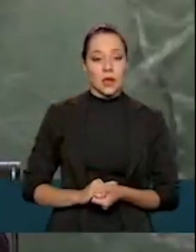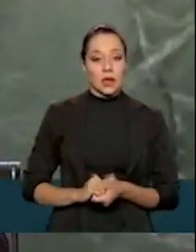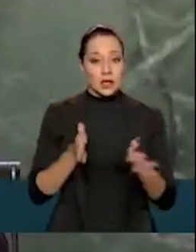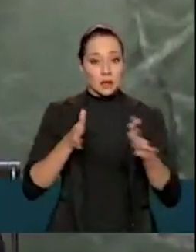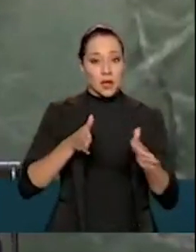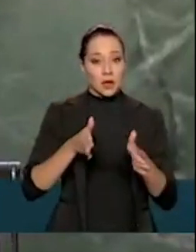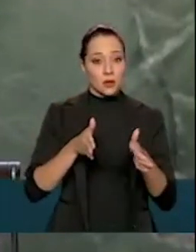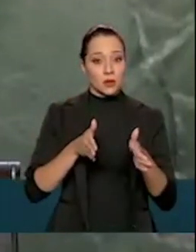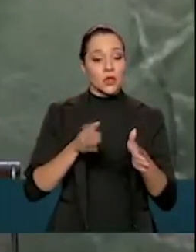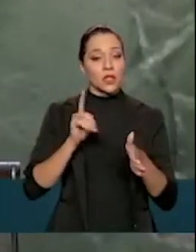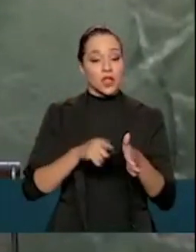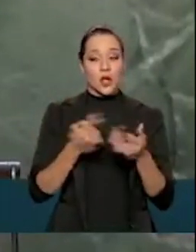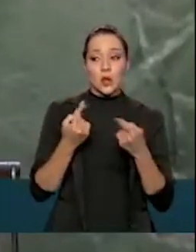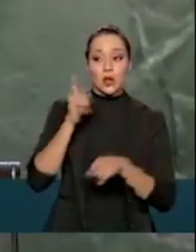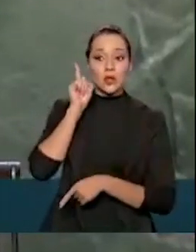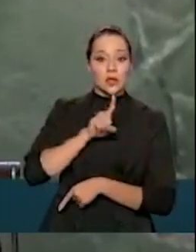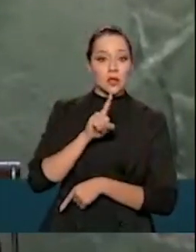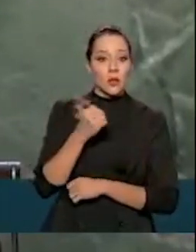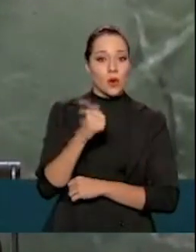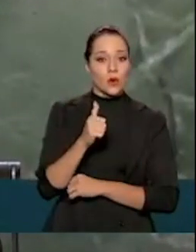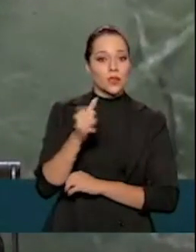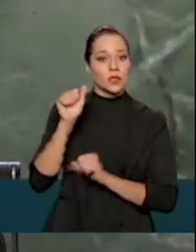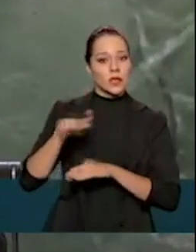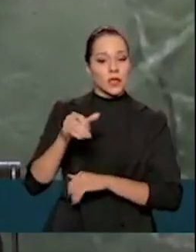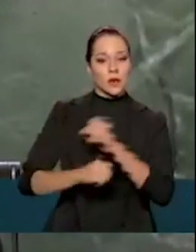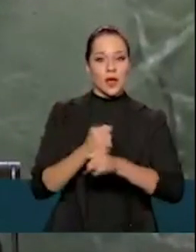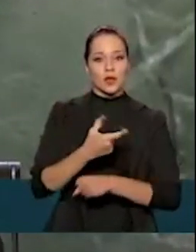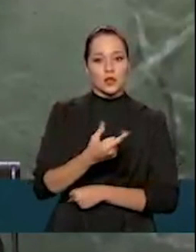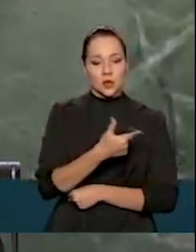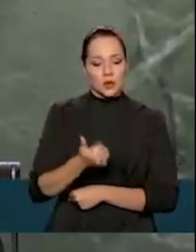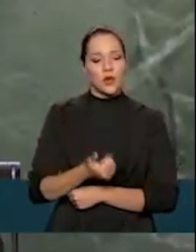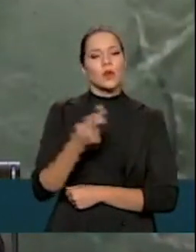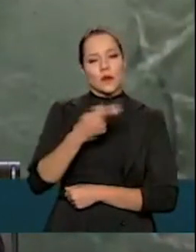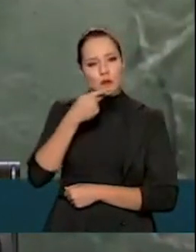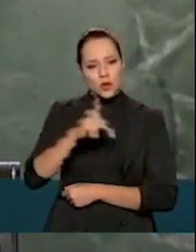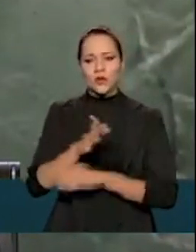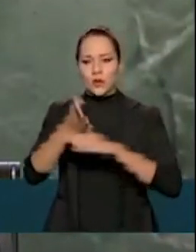contra os Estados Unidos da América é um de setembro de 2001 a eterno nosso repúdio ao